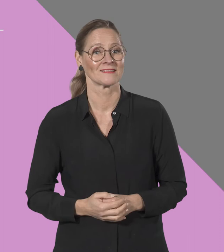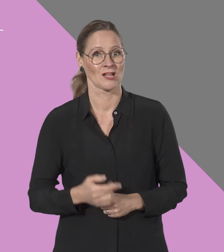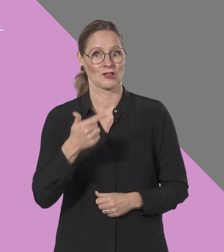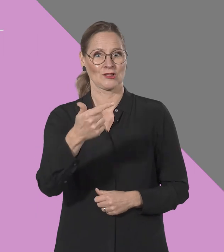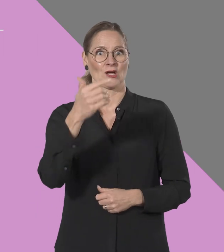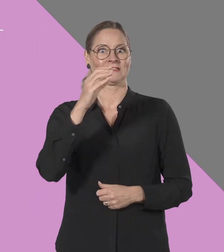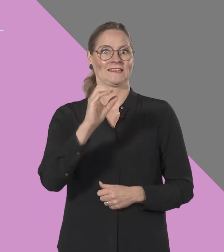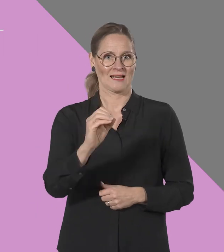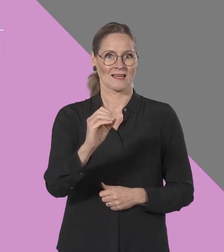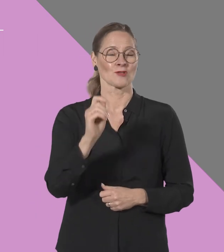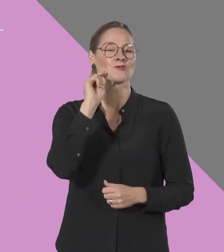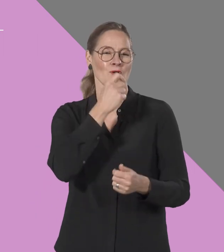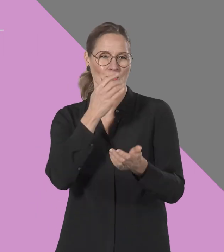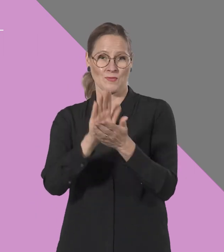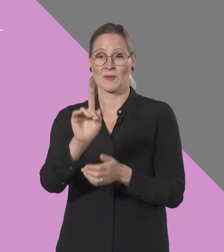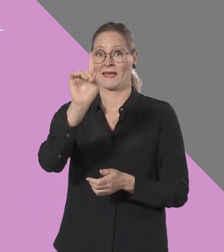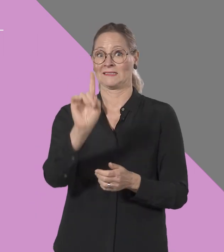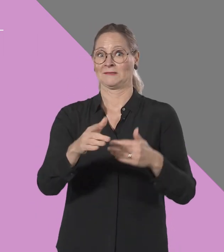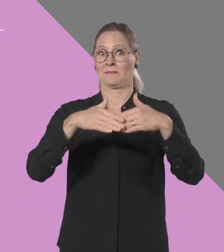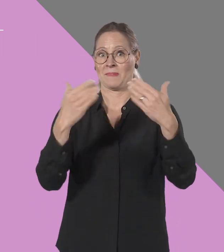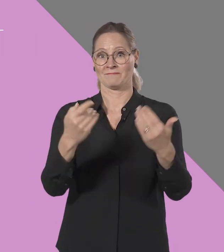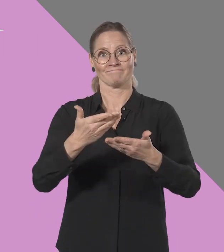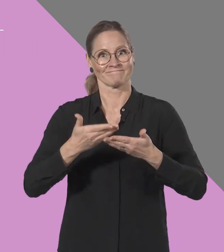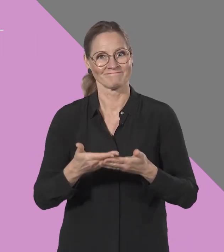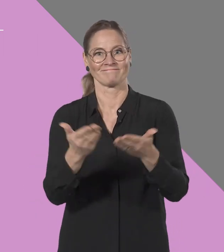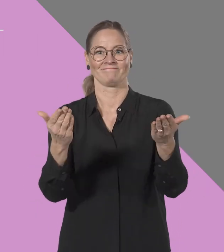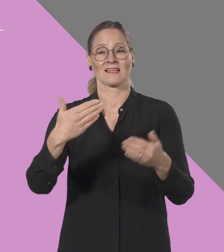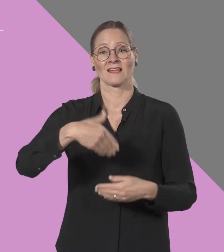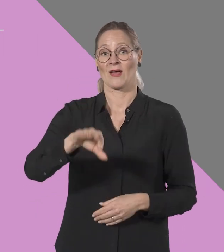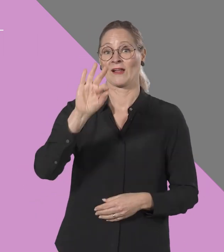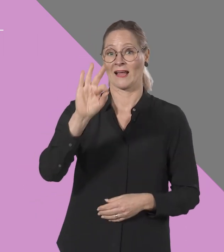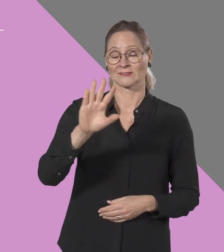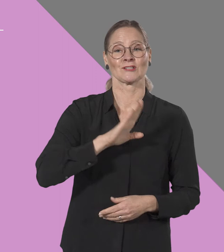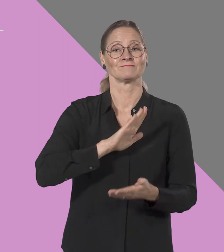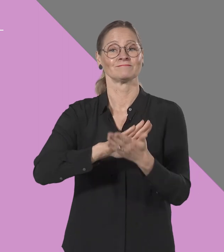Torstaina 1.12. kello 20.00 esitettävä näytös tulkataan -